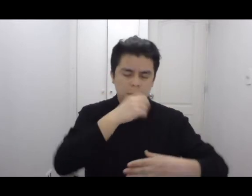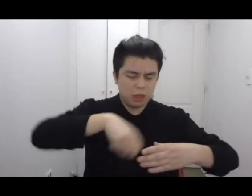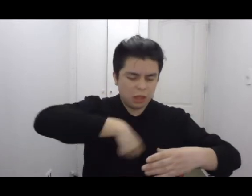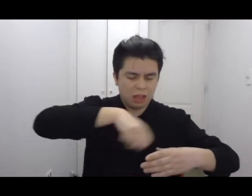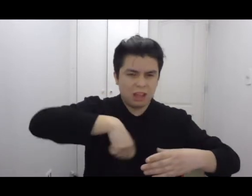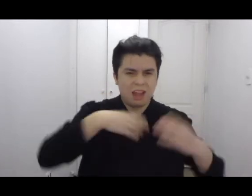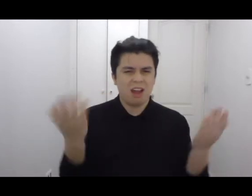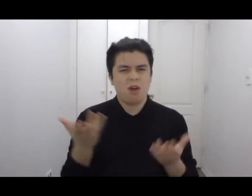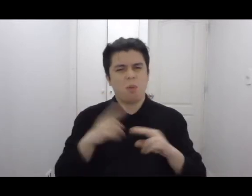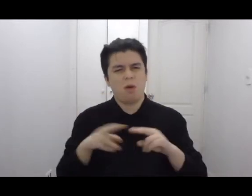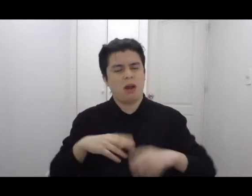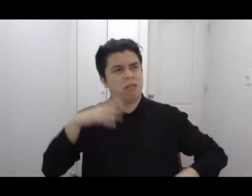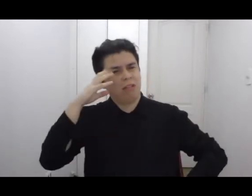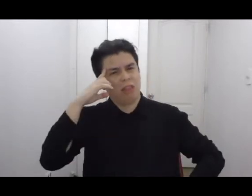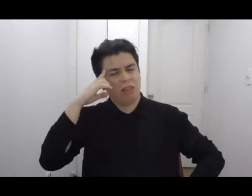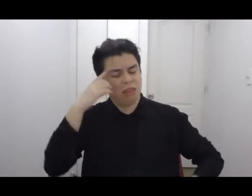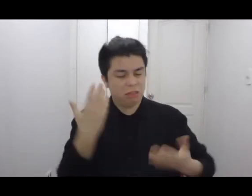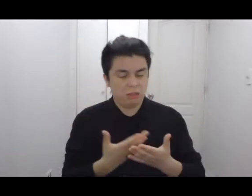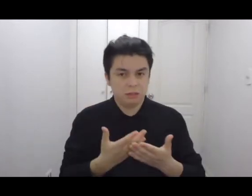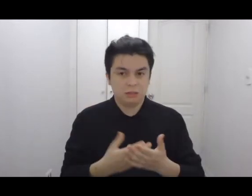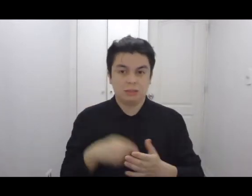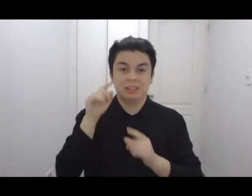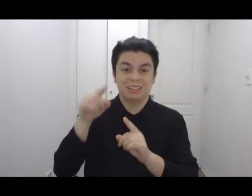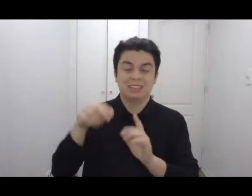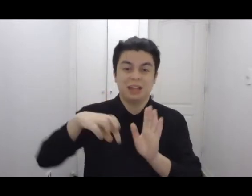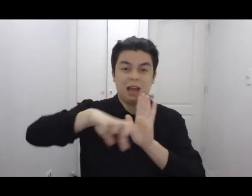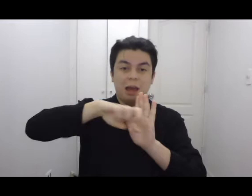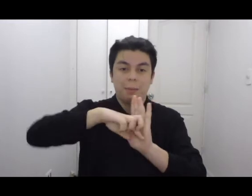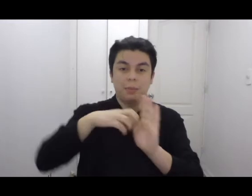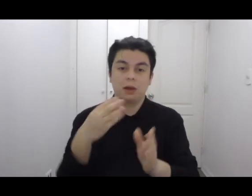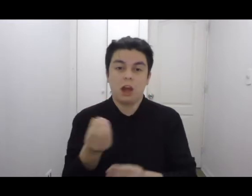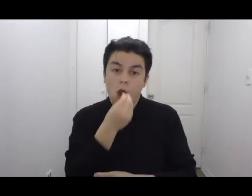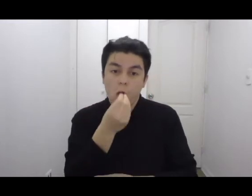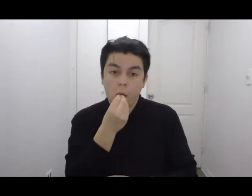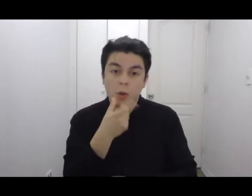que cocino, que quieren comer y como lo hago como lo hago, en la aplicación como quiero